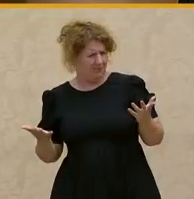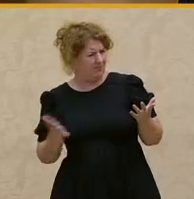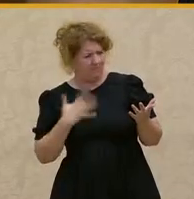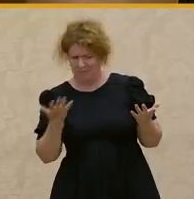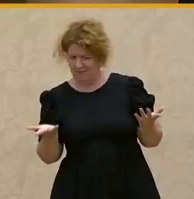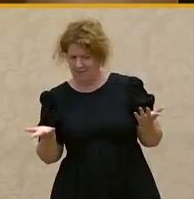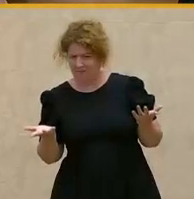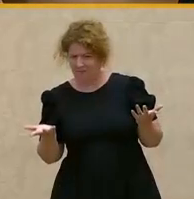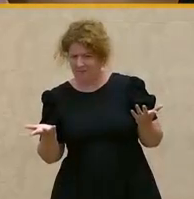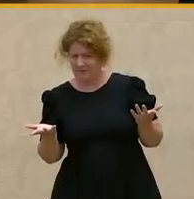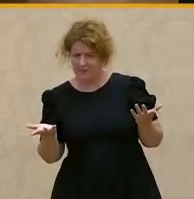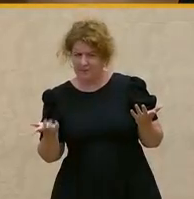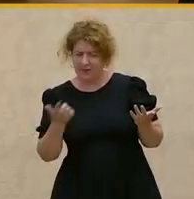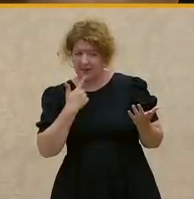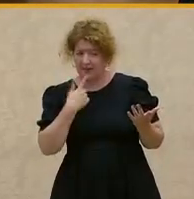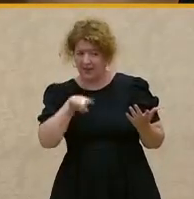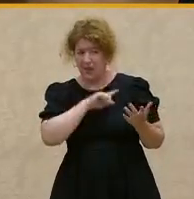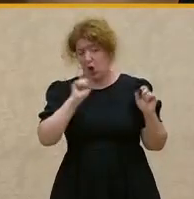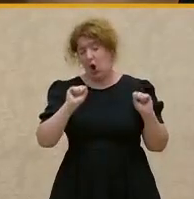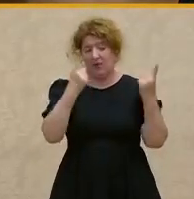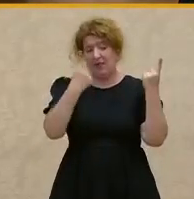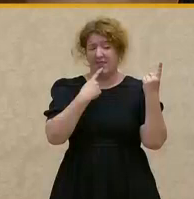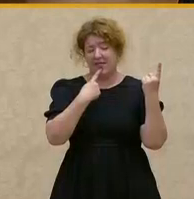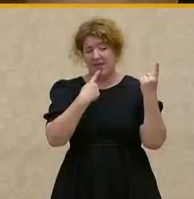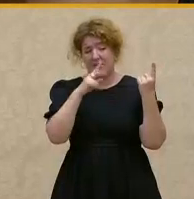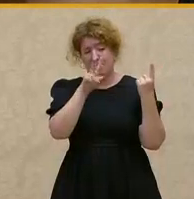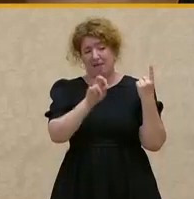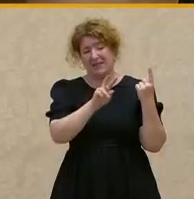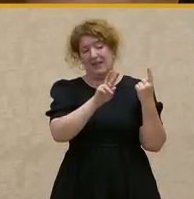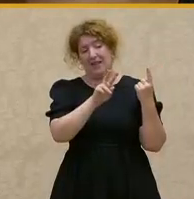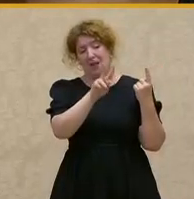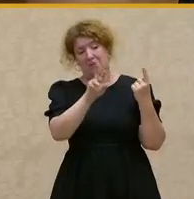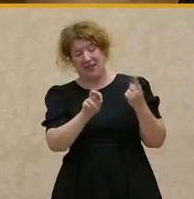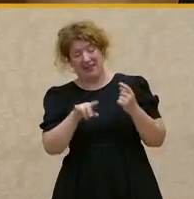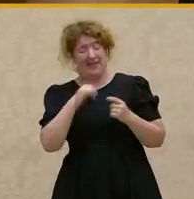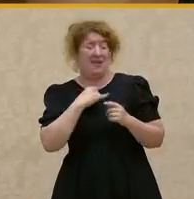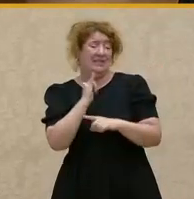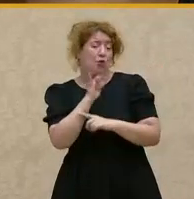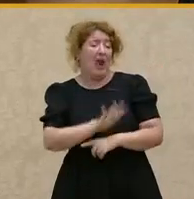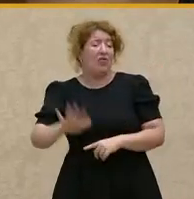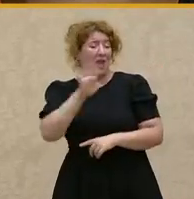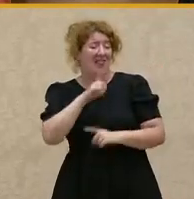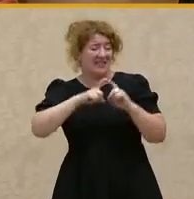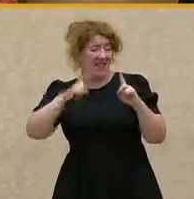Si los estudios oficiales como la encuesta EDAD vent2020 del Instituto Nacional de Estadística